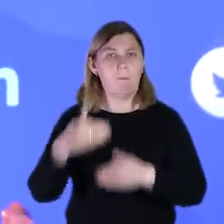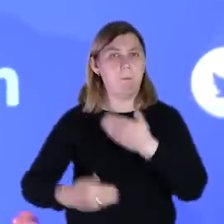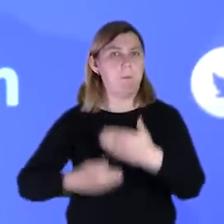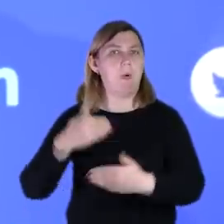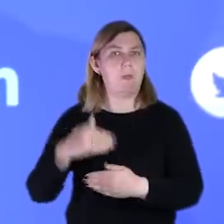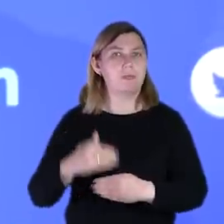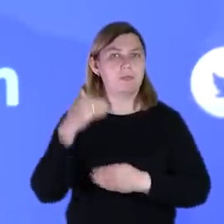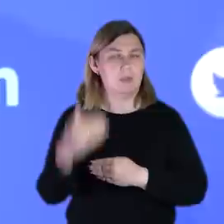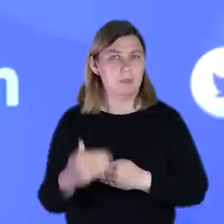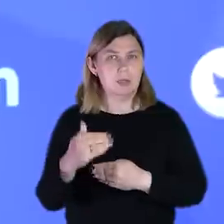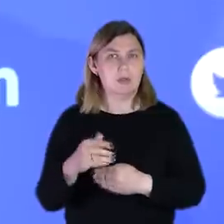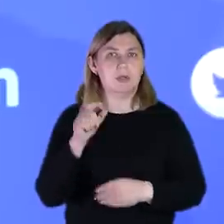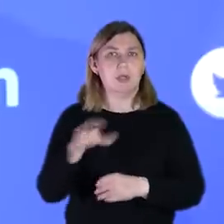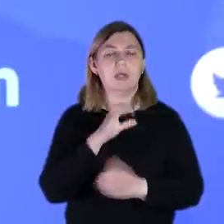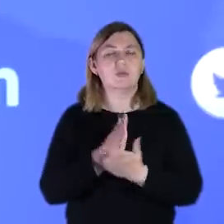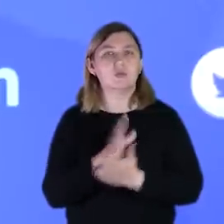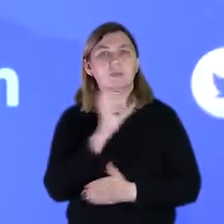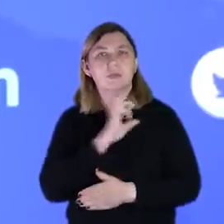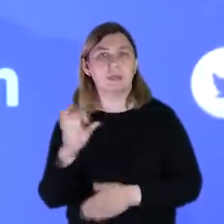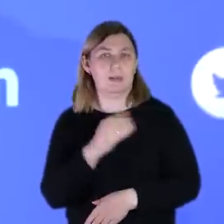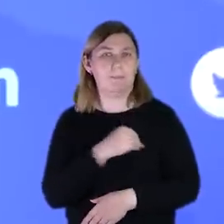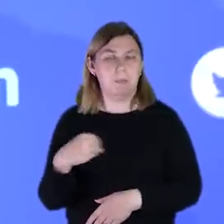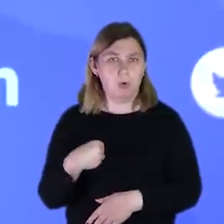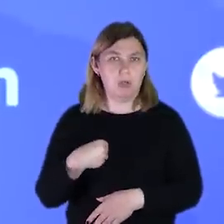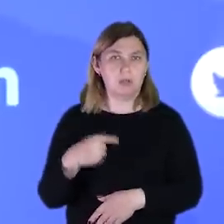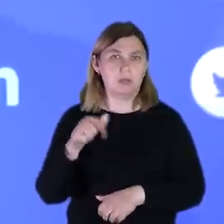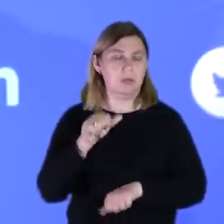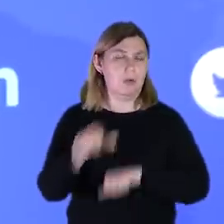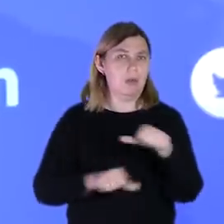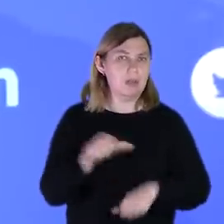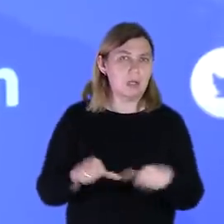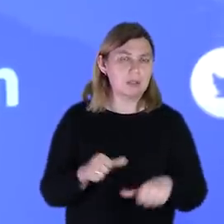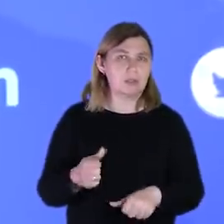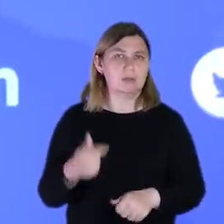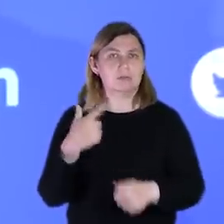chodzi o dzieje służb specjalnych polskich. To są lata... Przełom lat dwudziestych